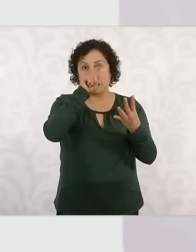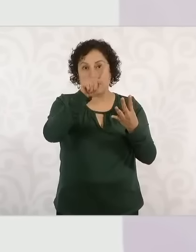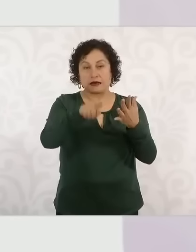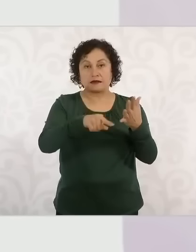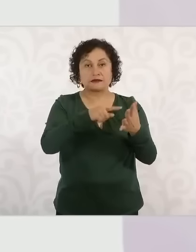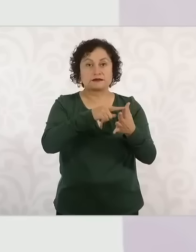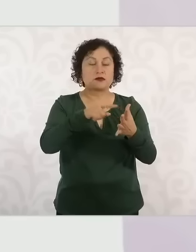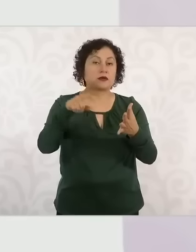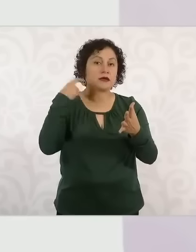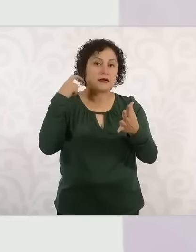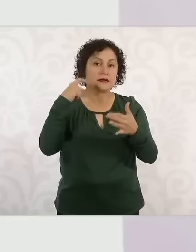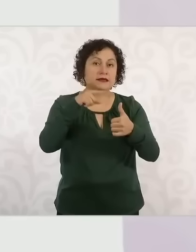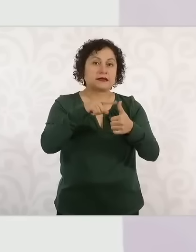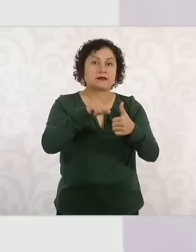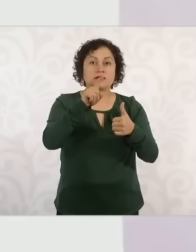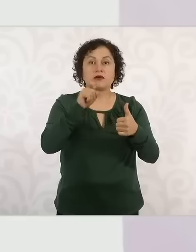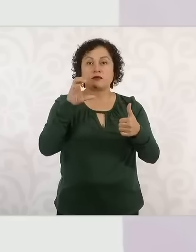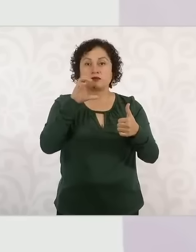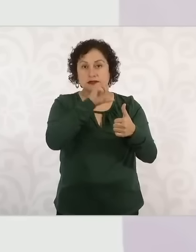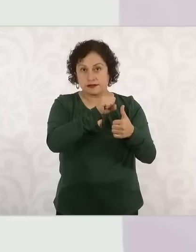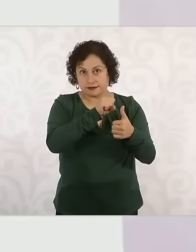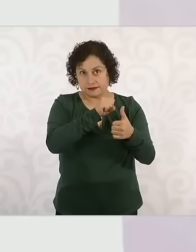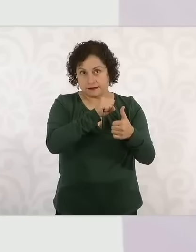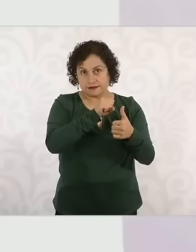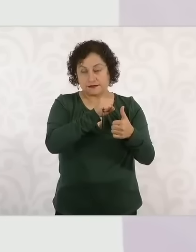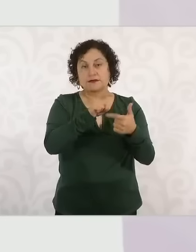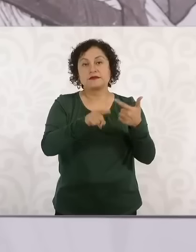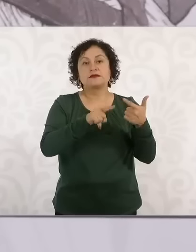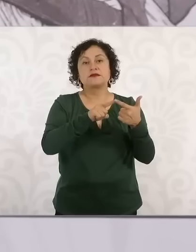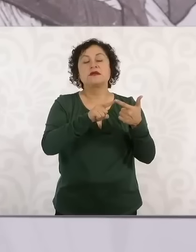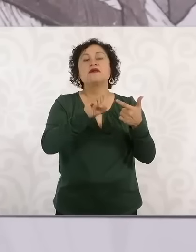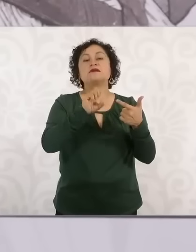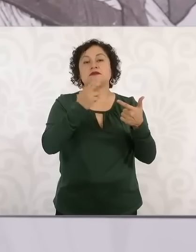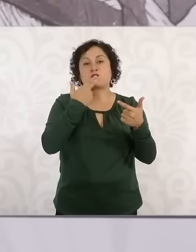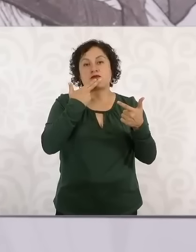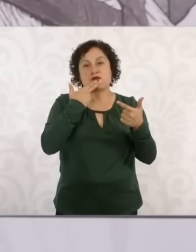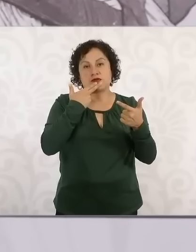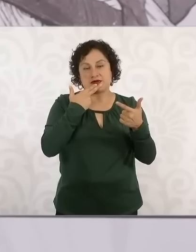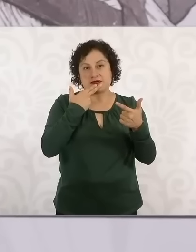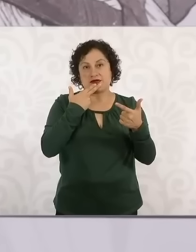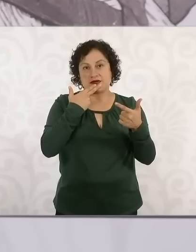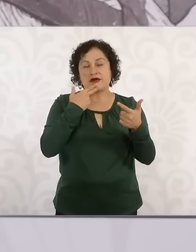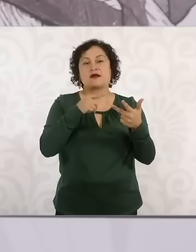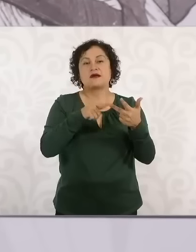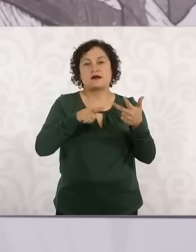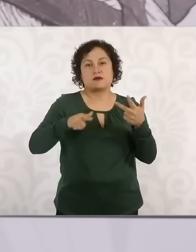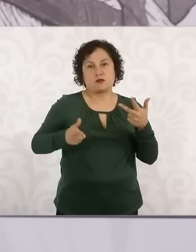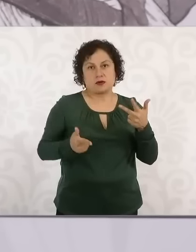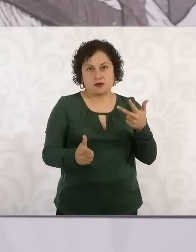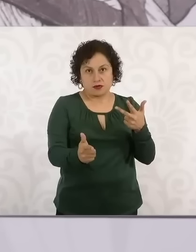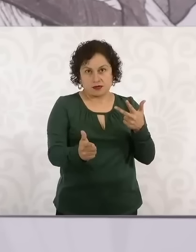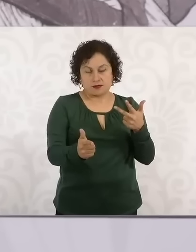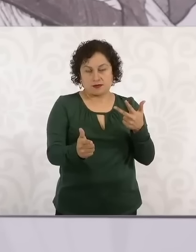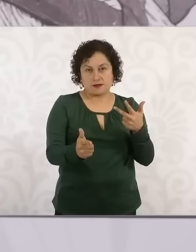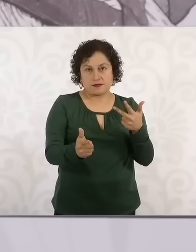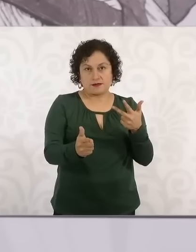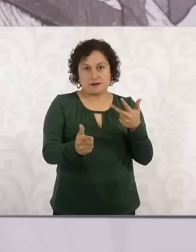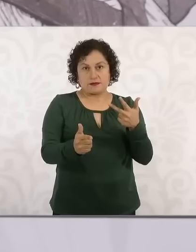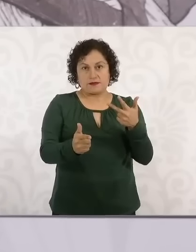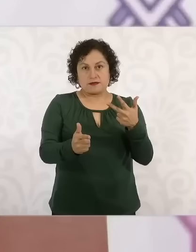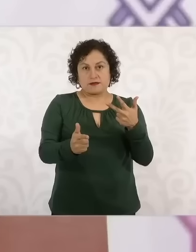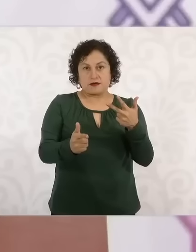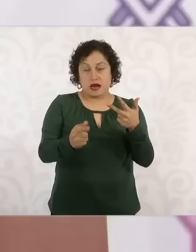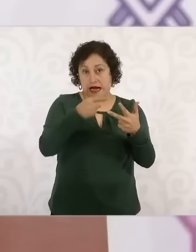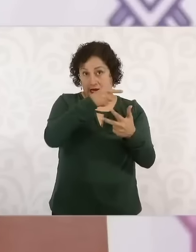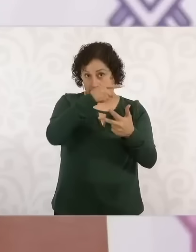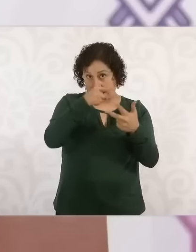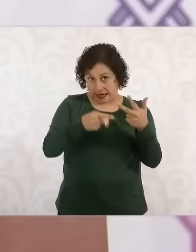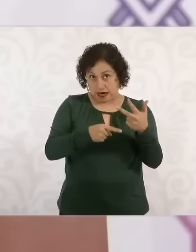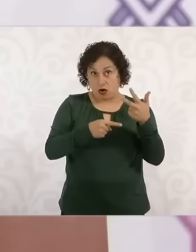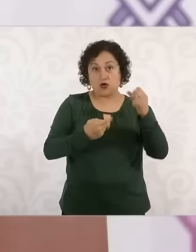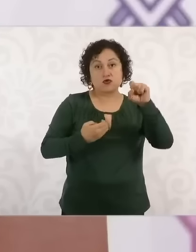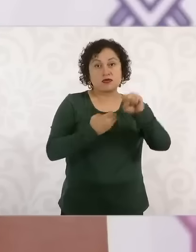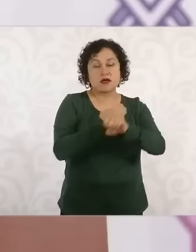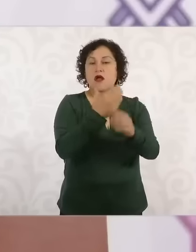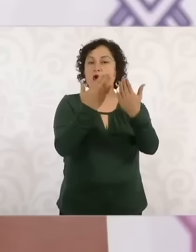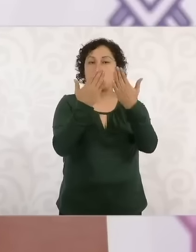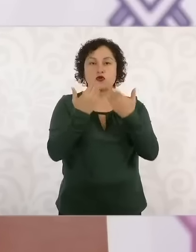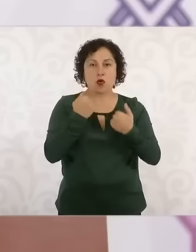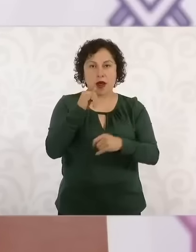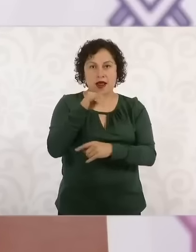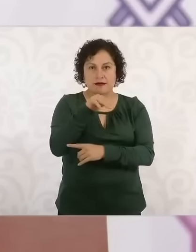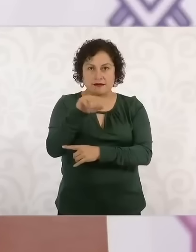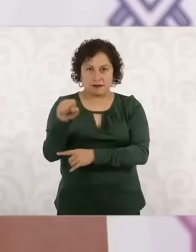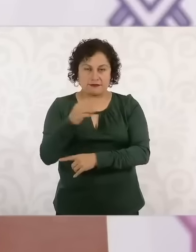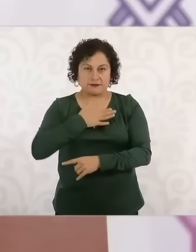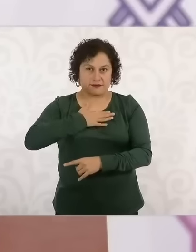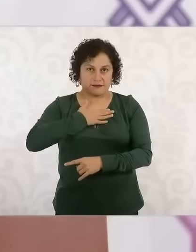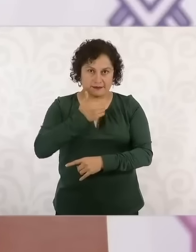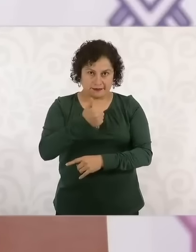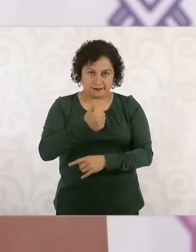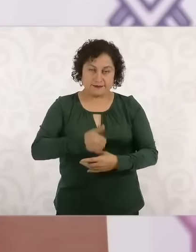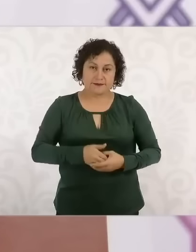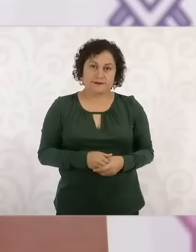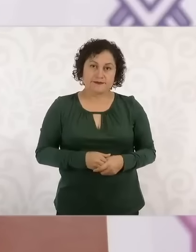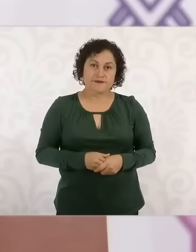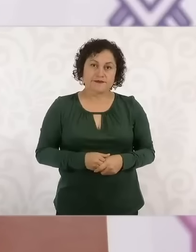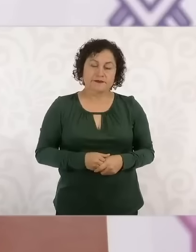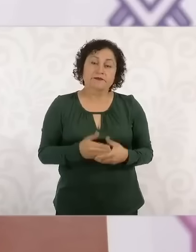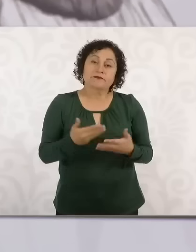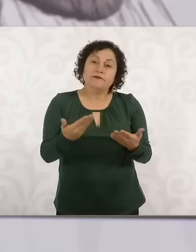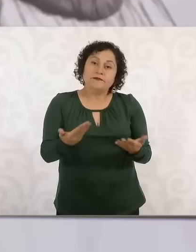Aguascalientes, Chihuahua y Guanajuato. Esos ocho estados. E, ¿cuál es la diferencia?